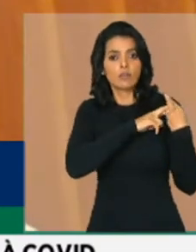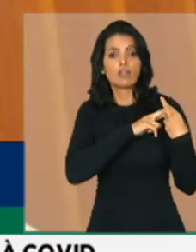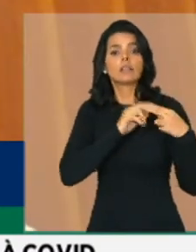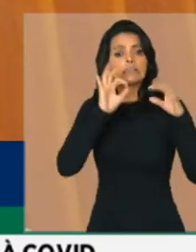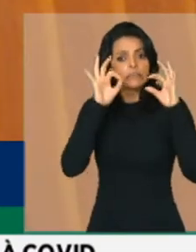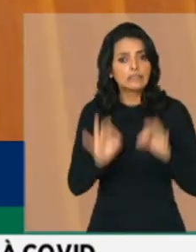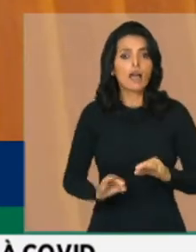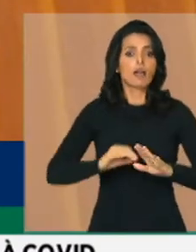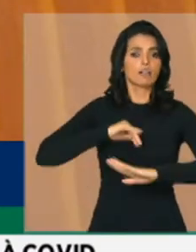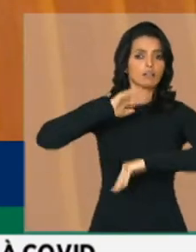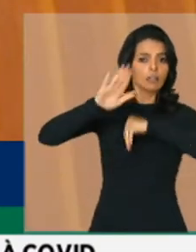PAÍS TEM. ABRIR O PROCESSO DE IMPEACHMENT... DE BOLSONARO...